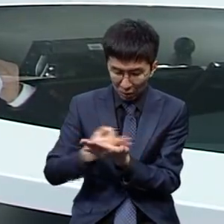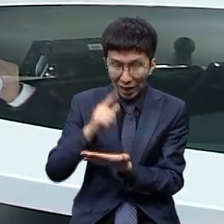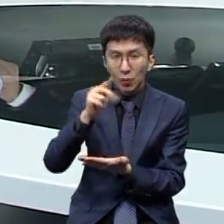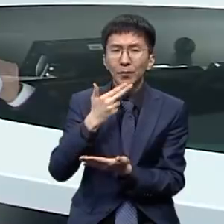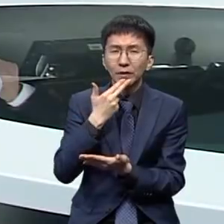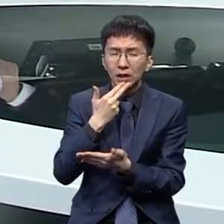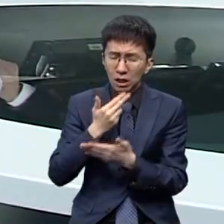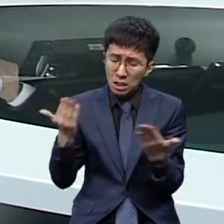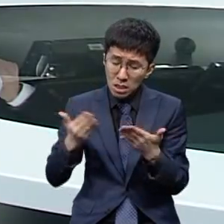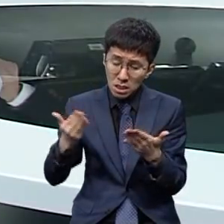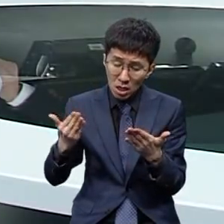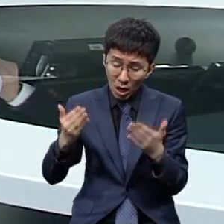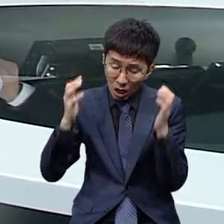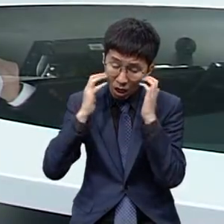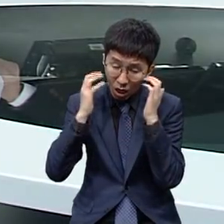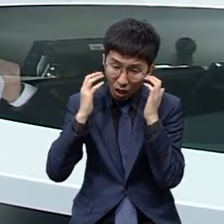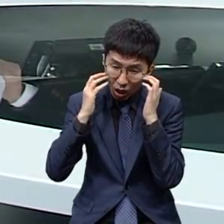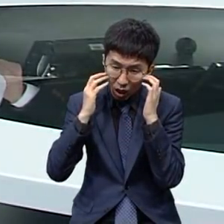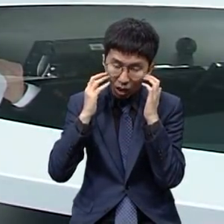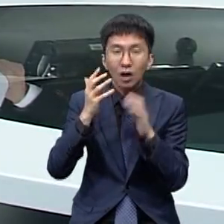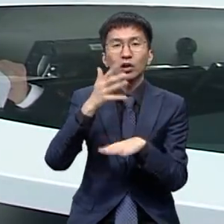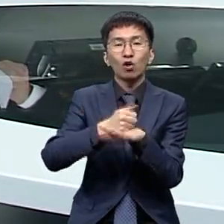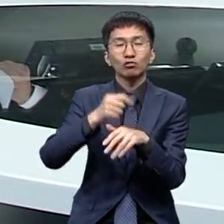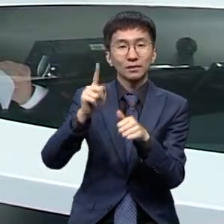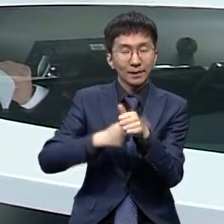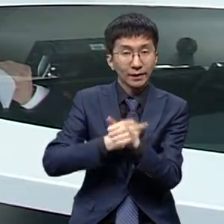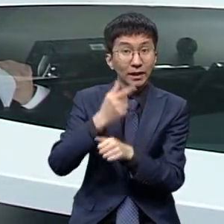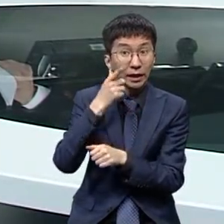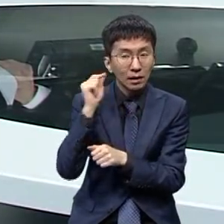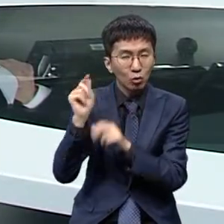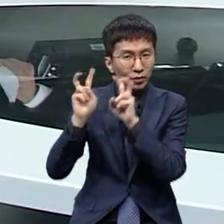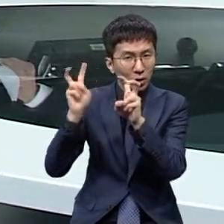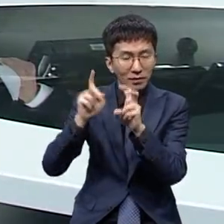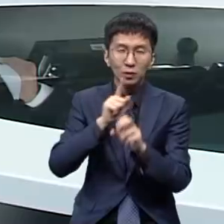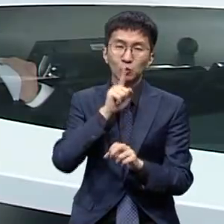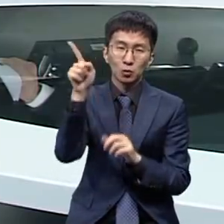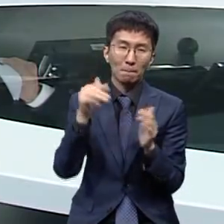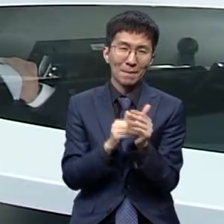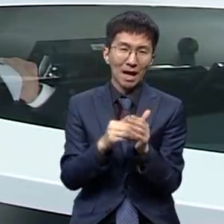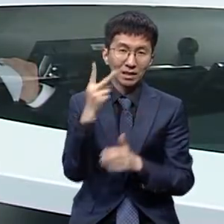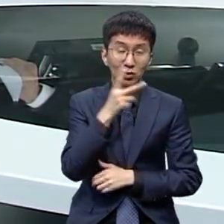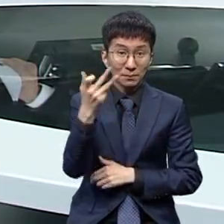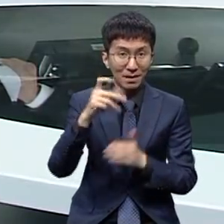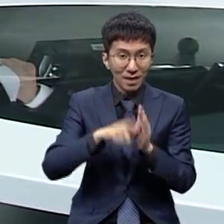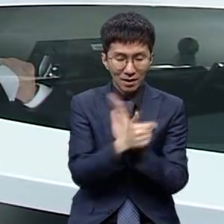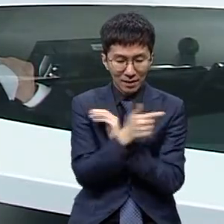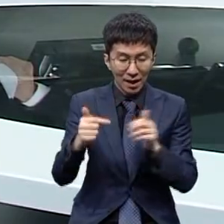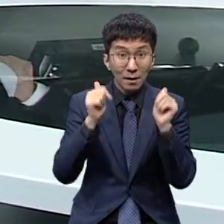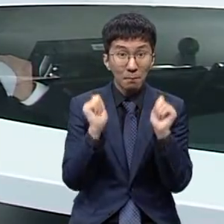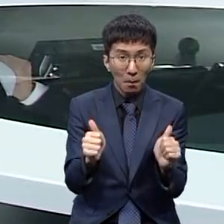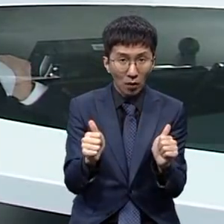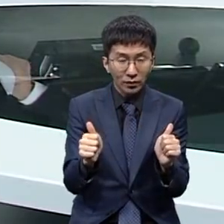냈었습니다. 지난 2018년 우리 대법원은 일본 기업이 피해자들에게 한 사람당 1억 원씩